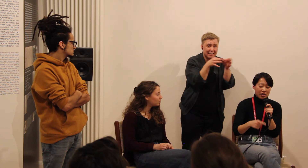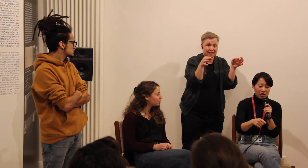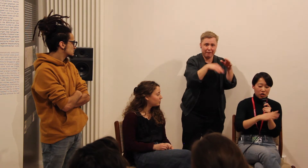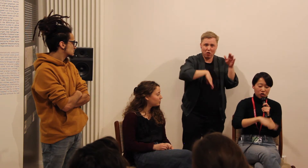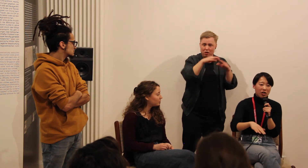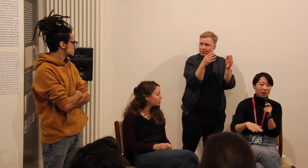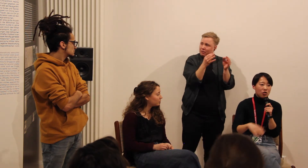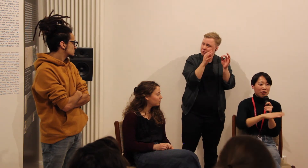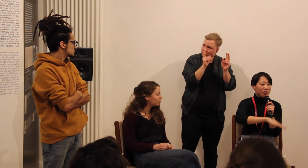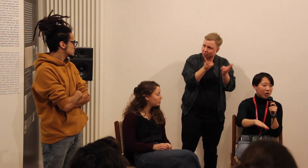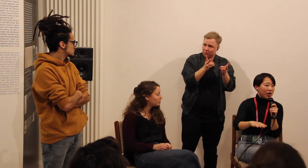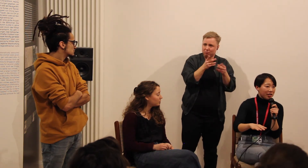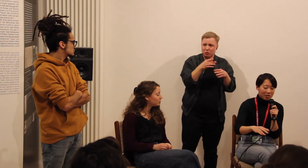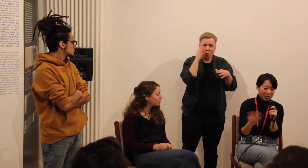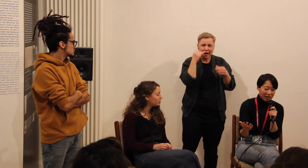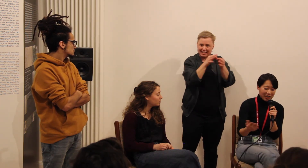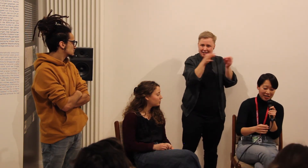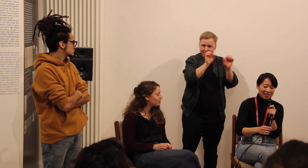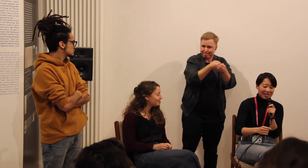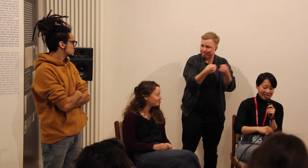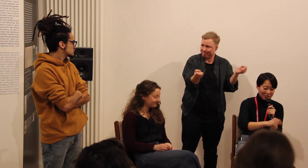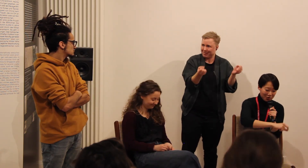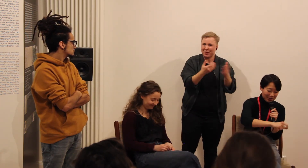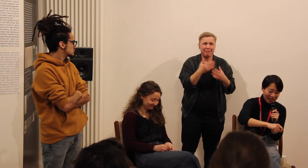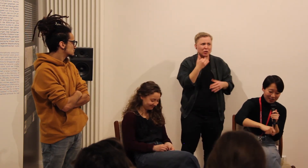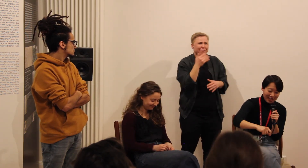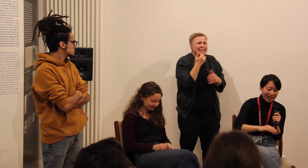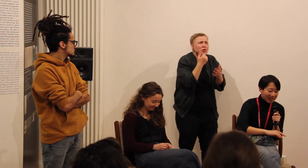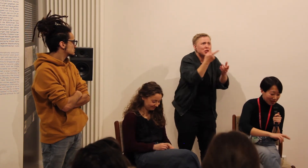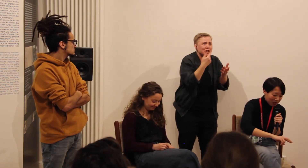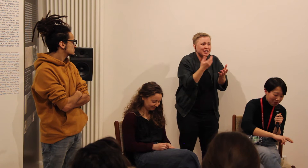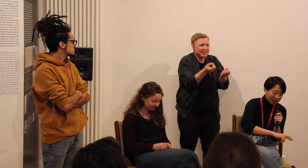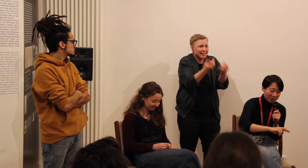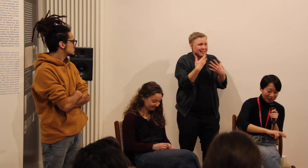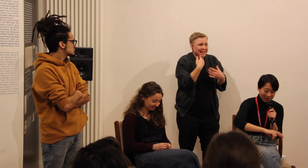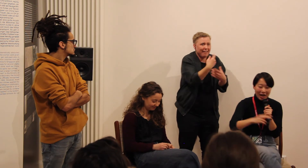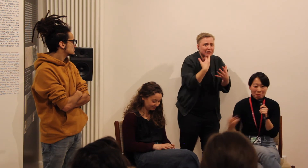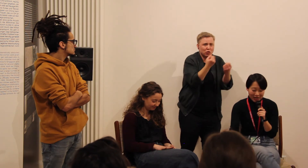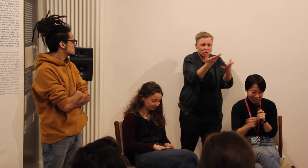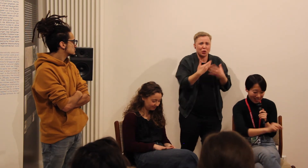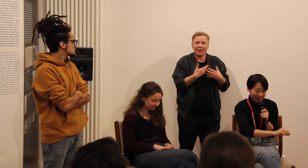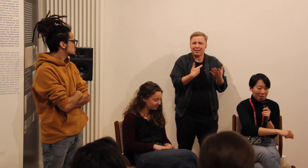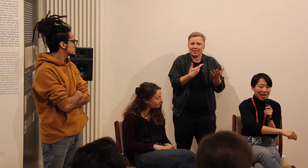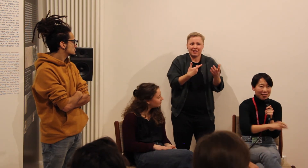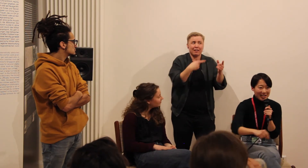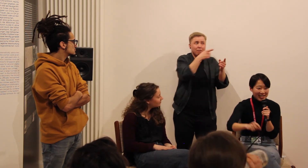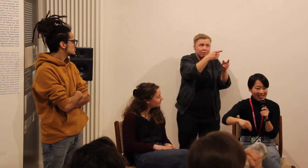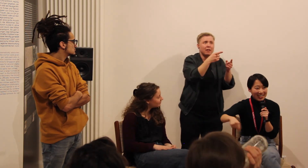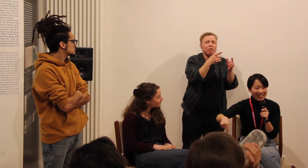Dann kam sowas: ich möchte sagen, dass du das wirklich gut gemacht hast. Ich habe es dann vorgeschrieben und meine Mutter haben es dann nachgeschrieben.